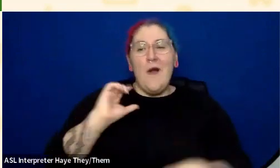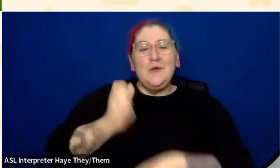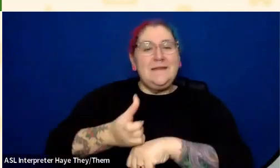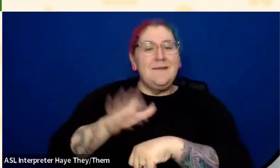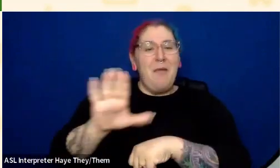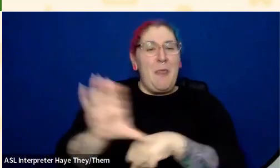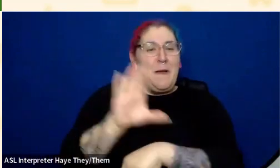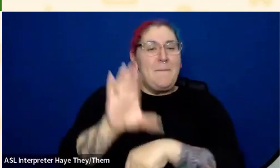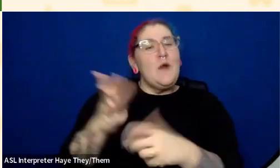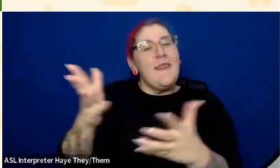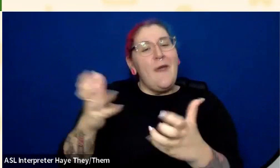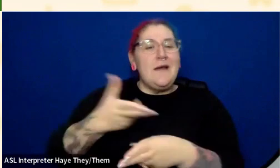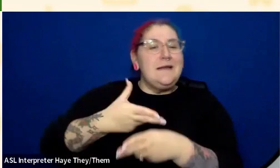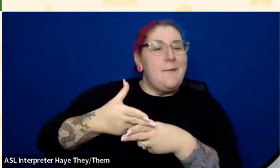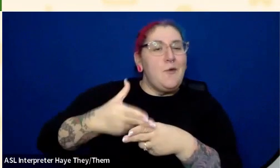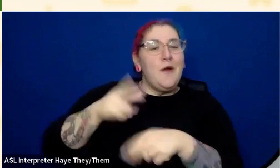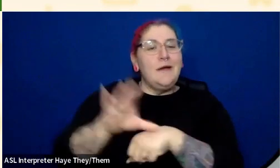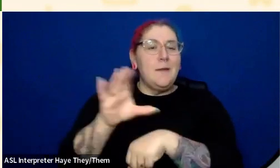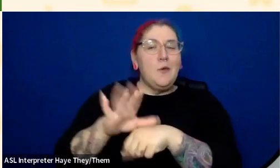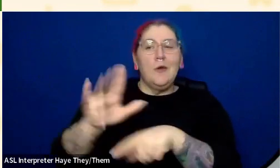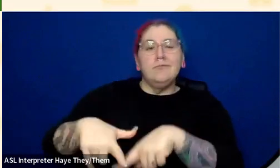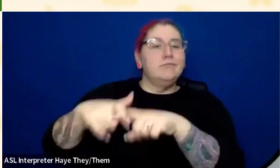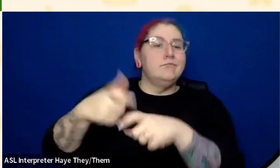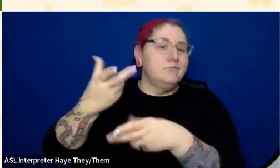Así que aquí ofrecemos opciones. También me gusta la idea de darle a alguien